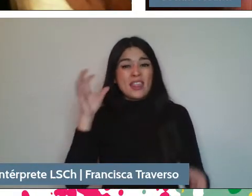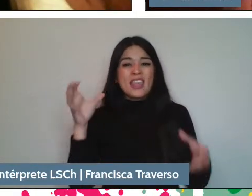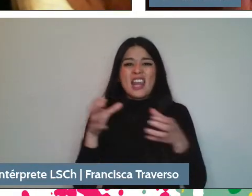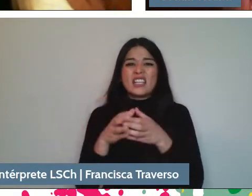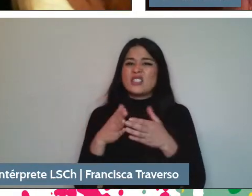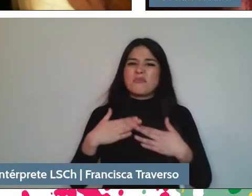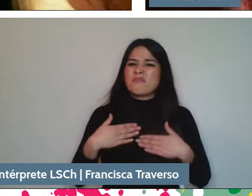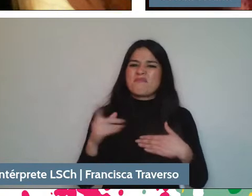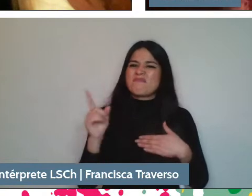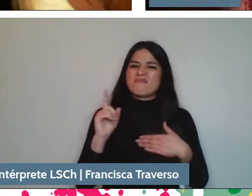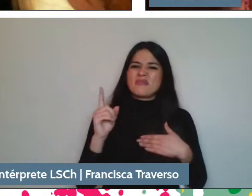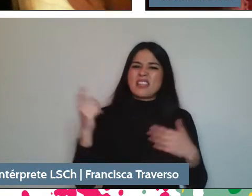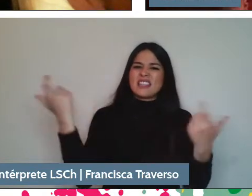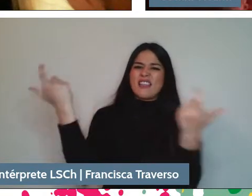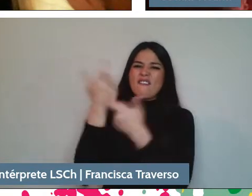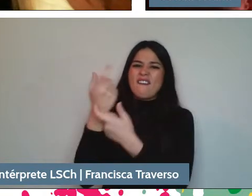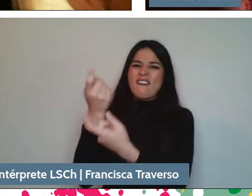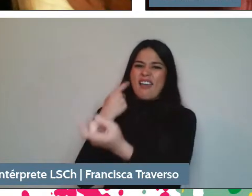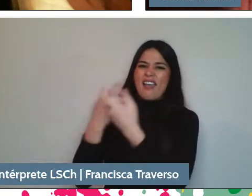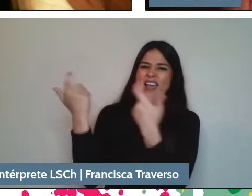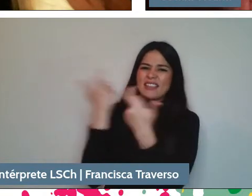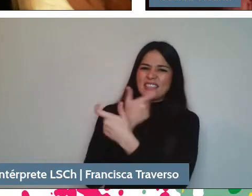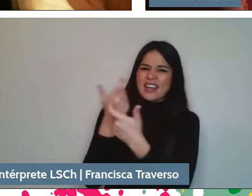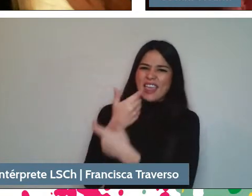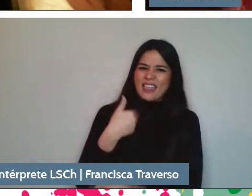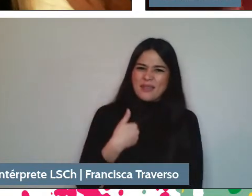Se reían de mí porque yo trabajaba en las acequias,